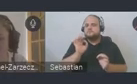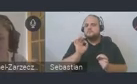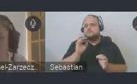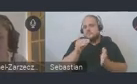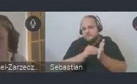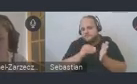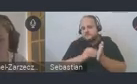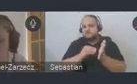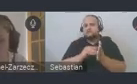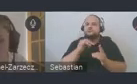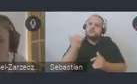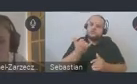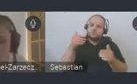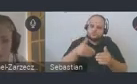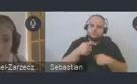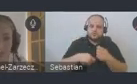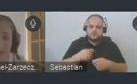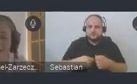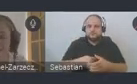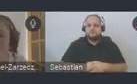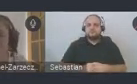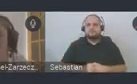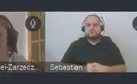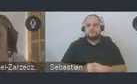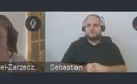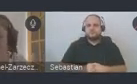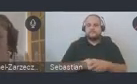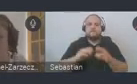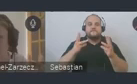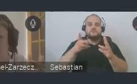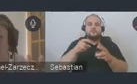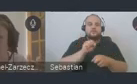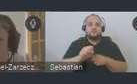co jeszcze możemy zrobić. Słuchajcie, warsztat to jedna rzecz.